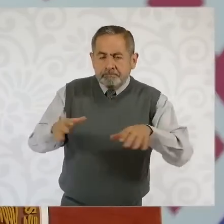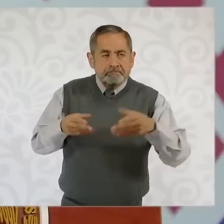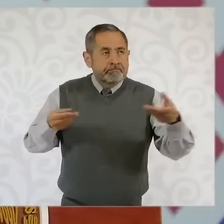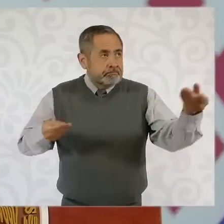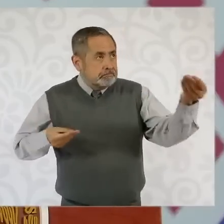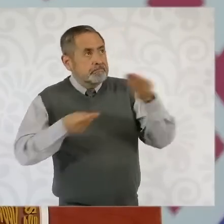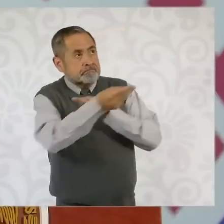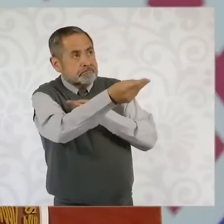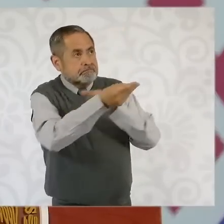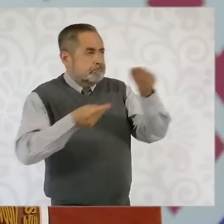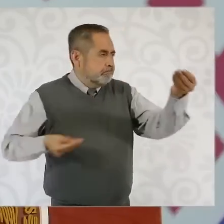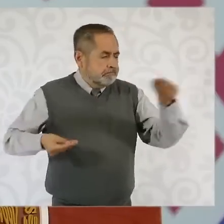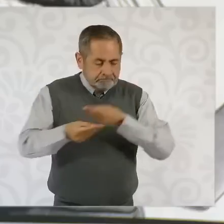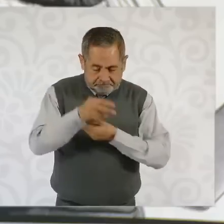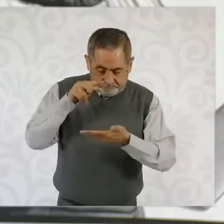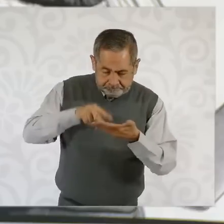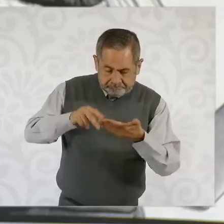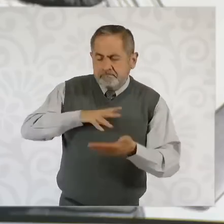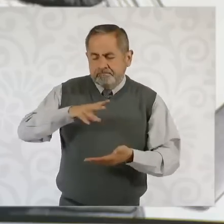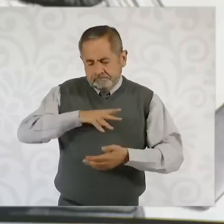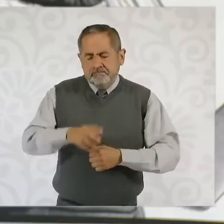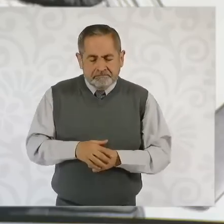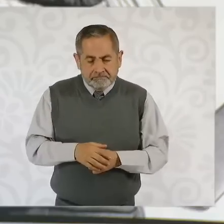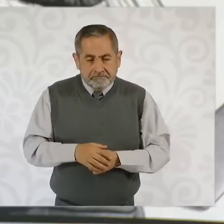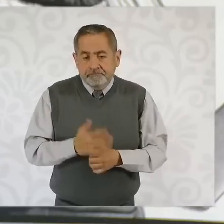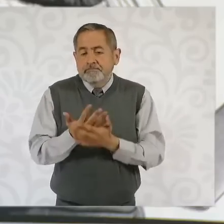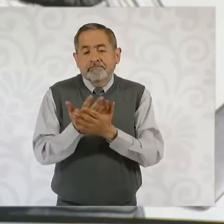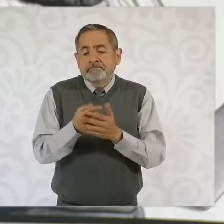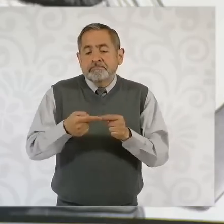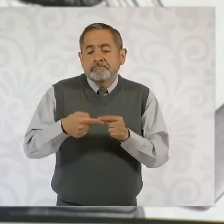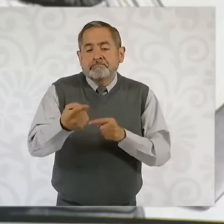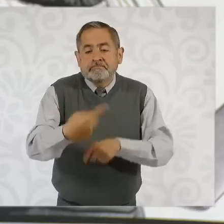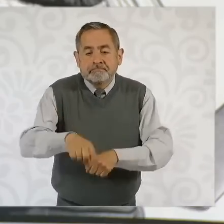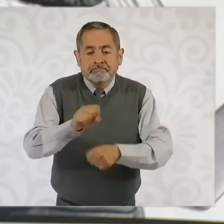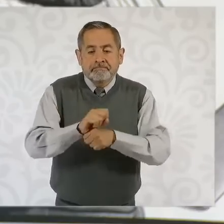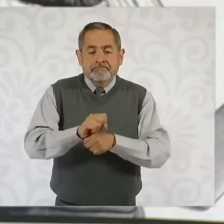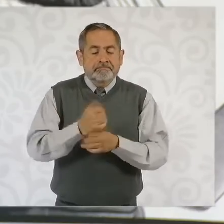y vamos a esperar las reuniones de esta semana para avanzar porque el objetivo es no solamente